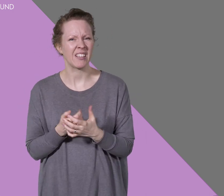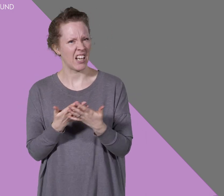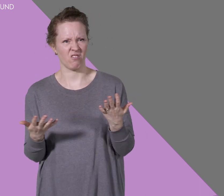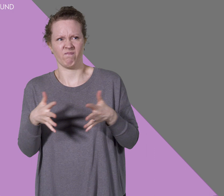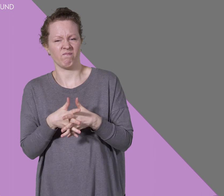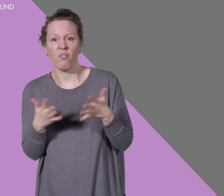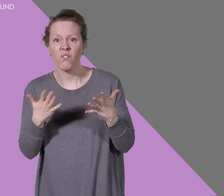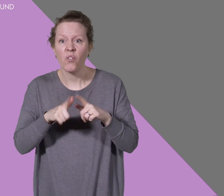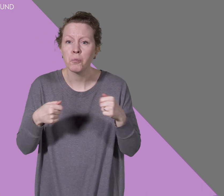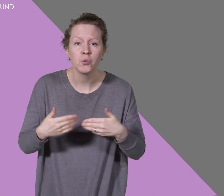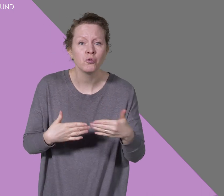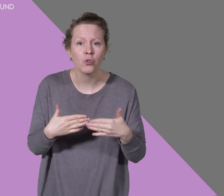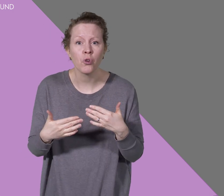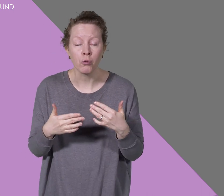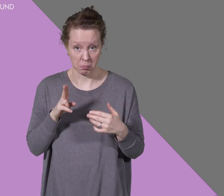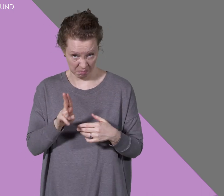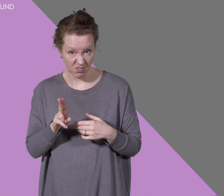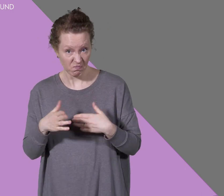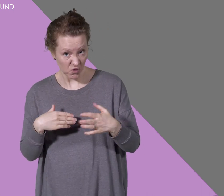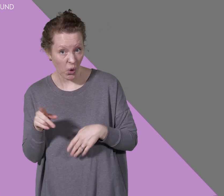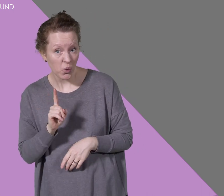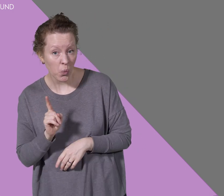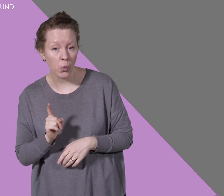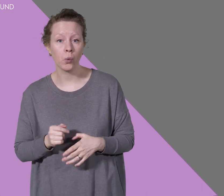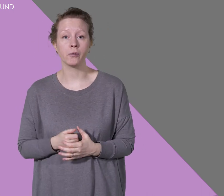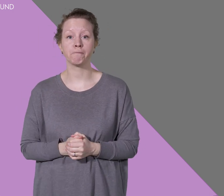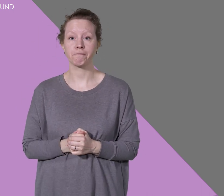Alla har inte heller klart för sig vad man gör i förbundet eller gör man alls något.